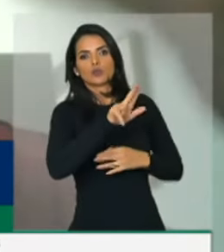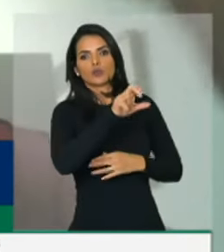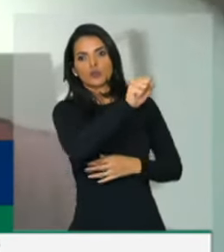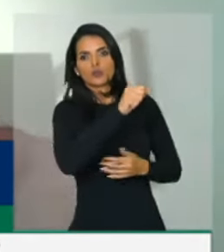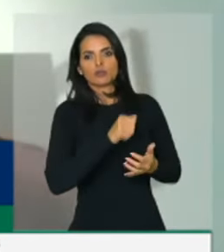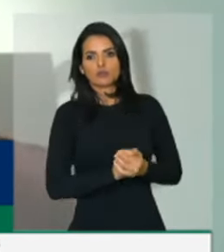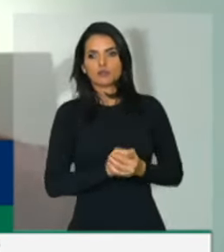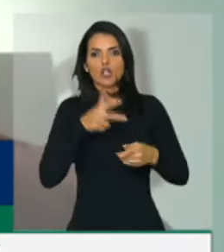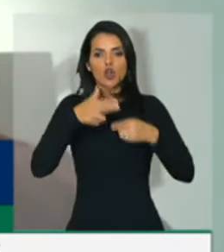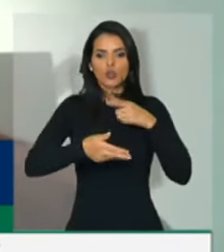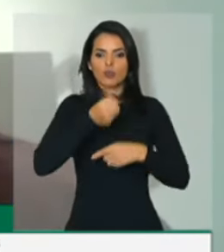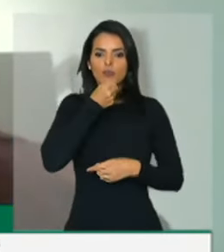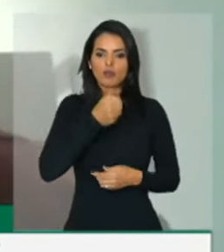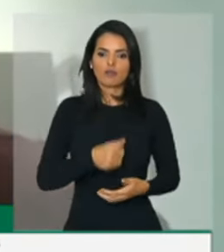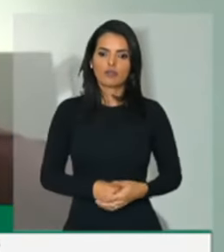SUS QUE FOI CRIAR ,